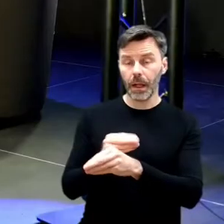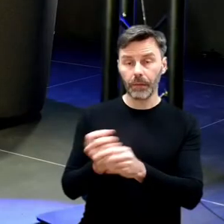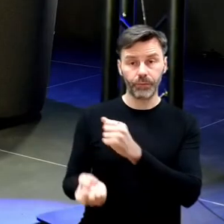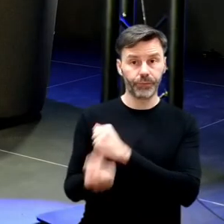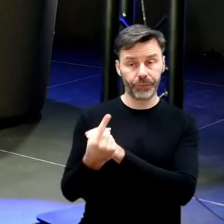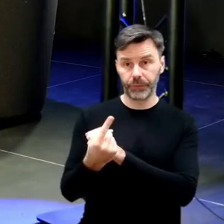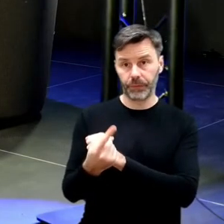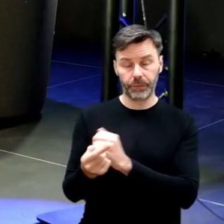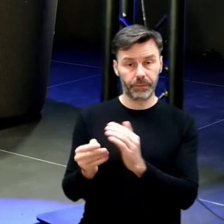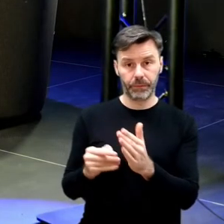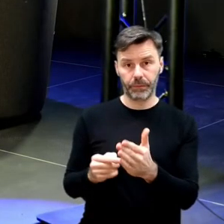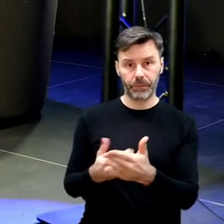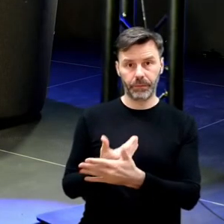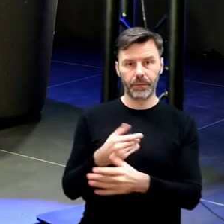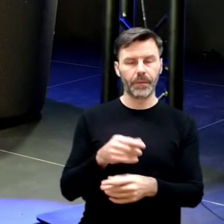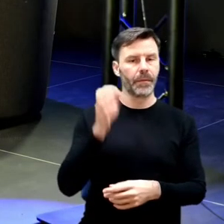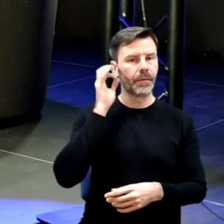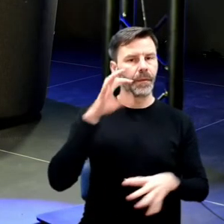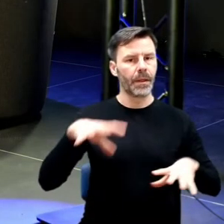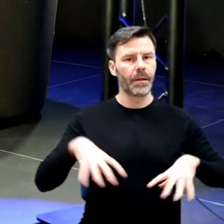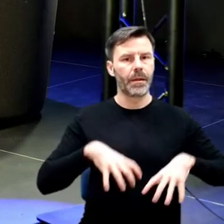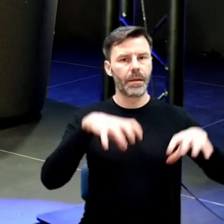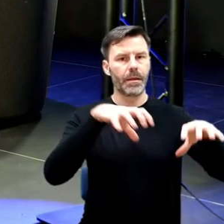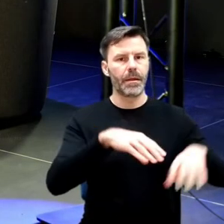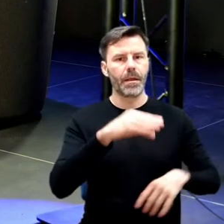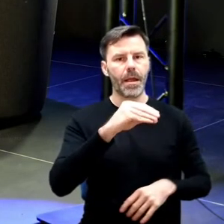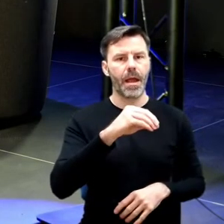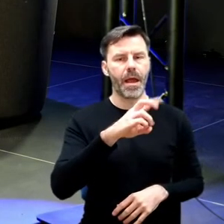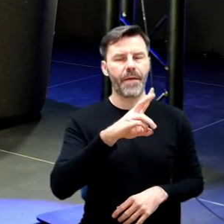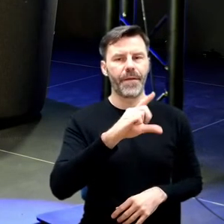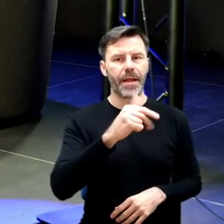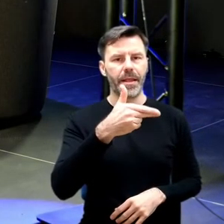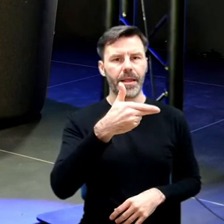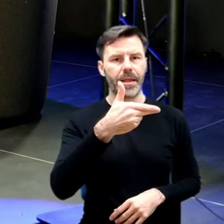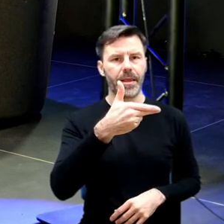prezes, Pani Ewelina Woźniak-Szyparkiewicz, prezes zarządu DND MODULAR,